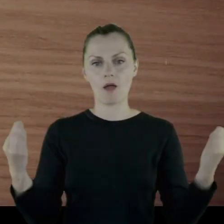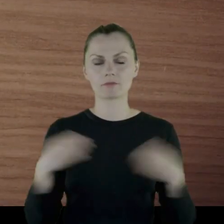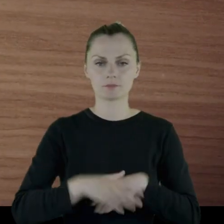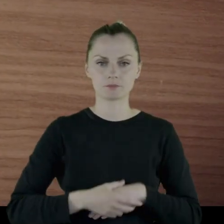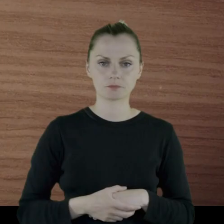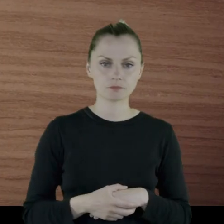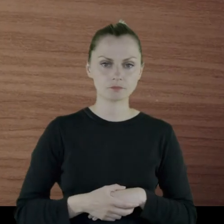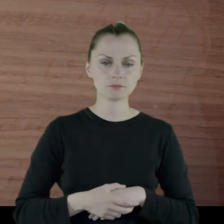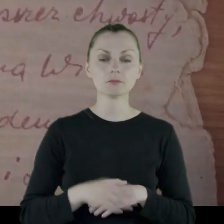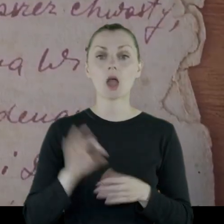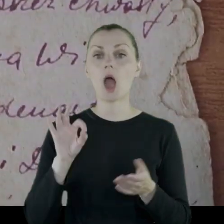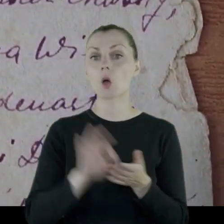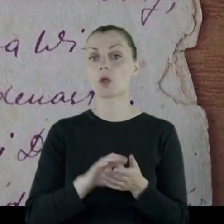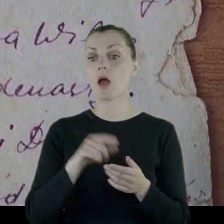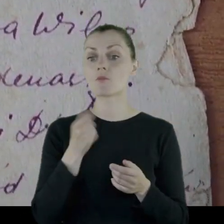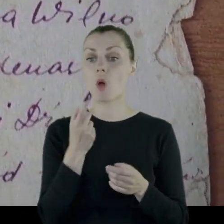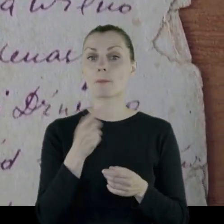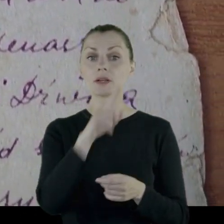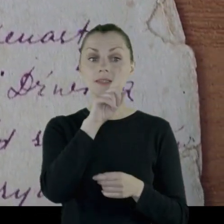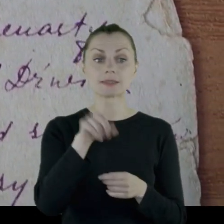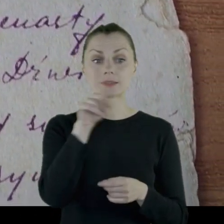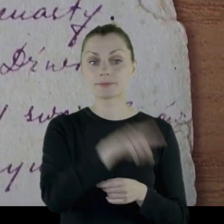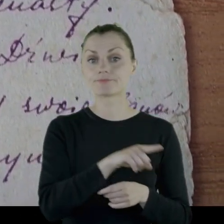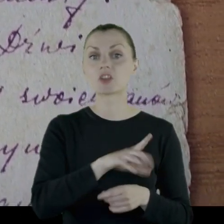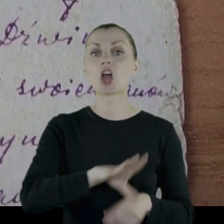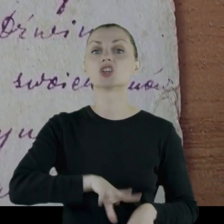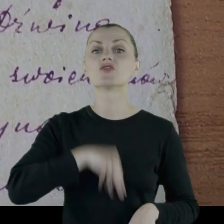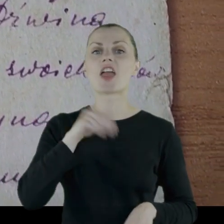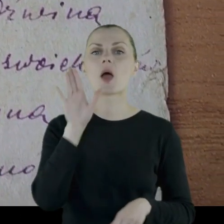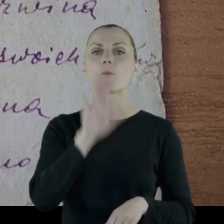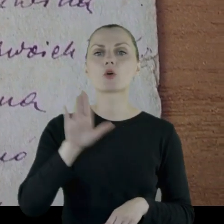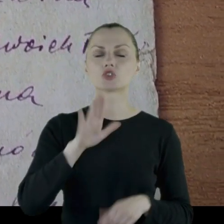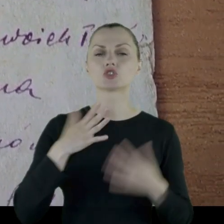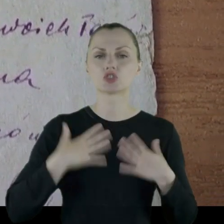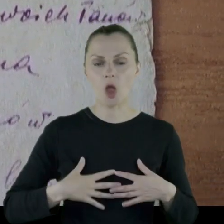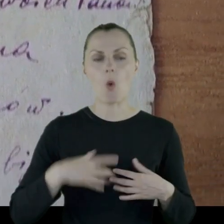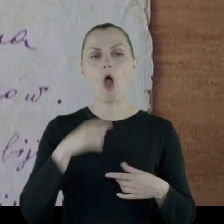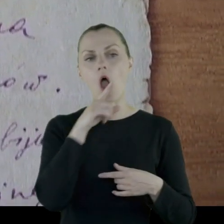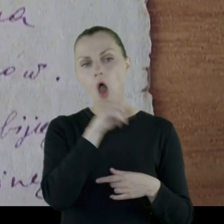W momencie zlikwidowania święta Bożego Ciała